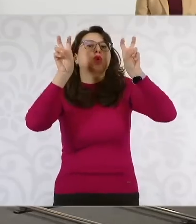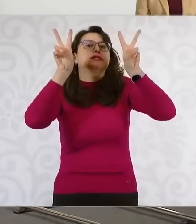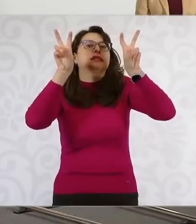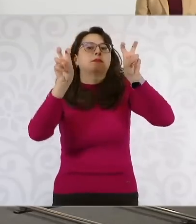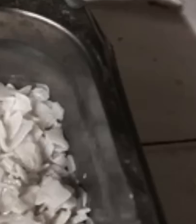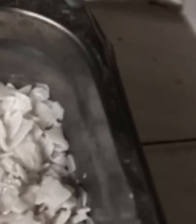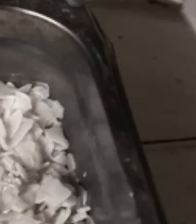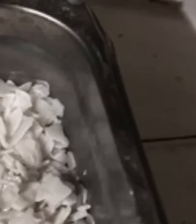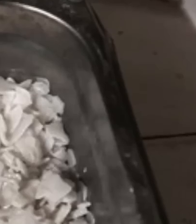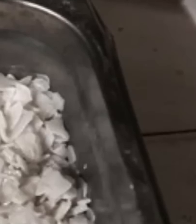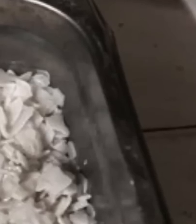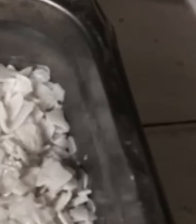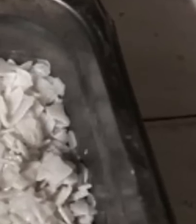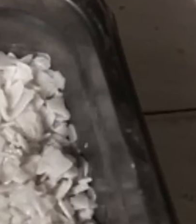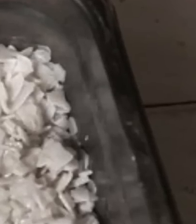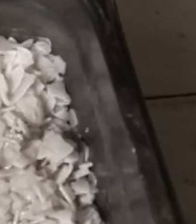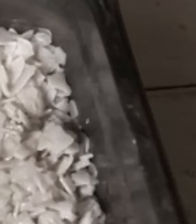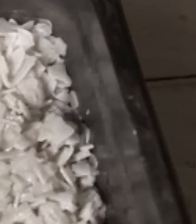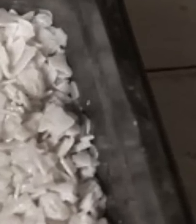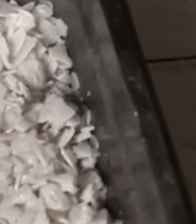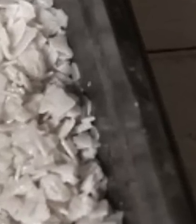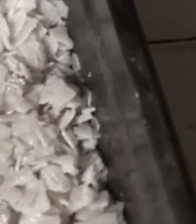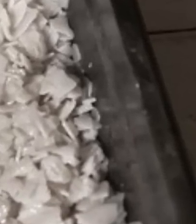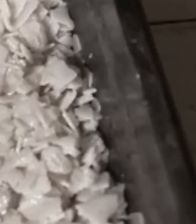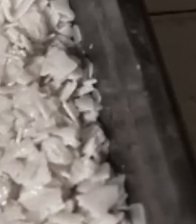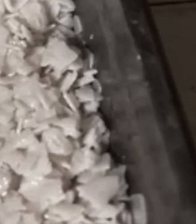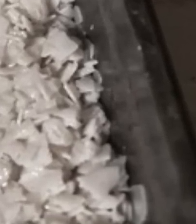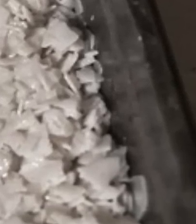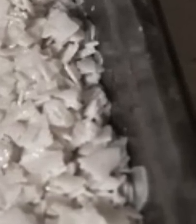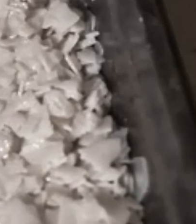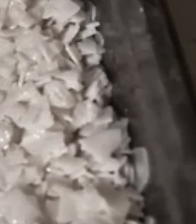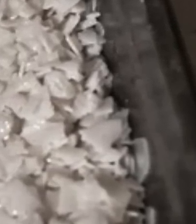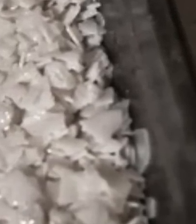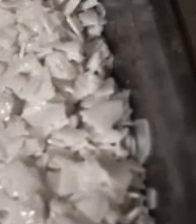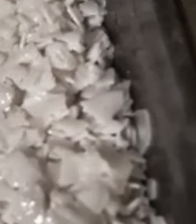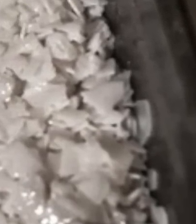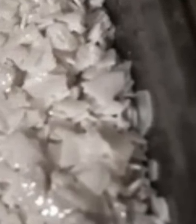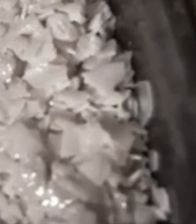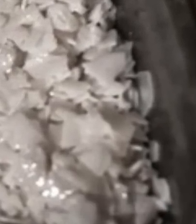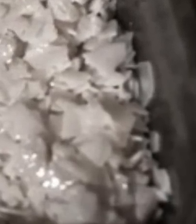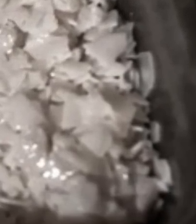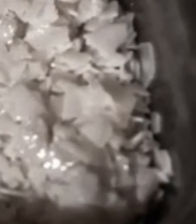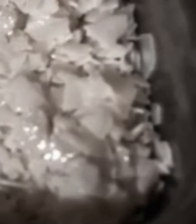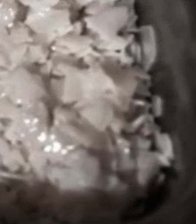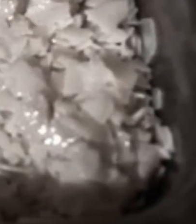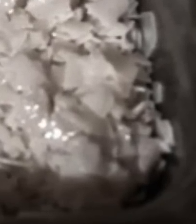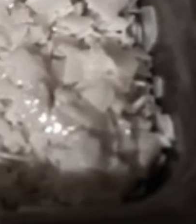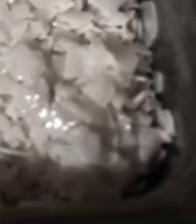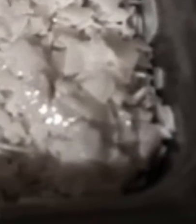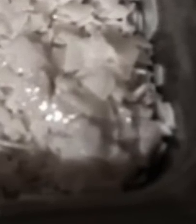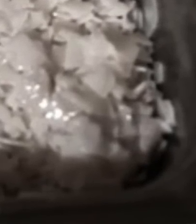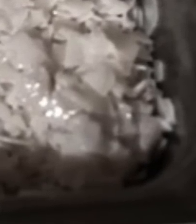de fentanilo en el primer video un video de 10 segundos sin sonido Se observa a dos